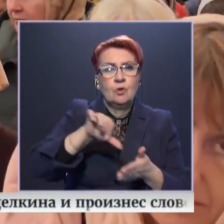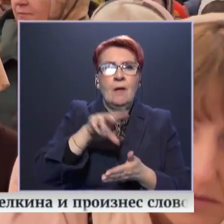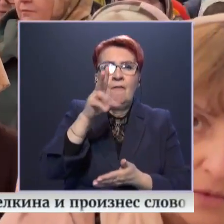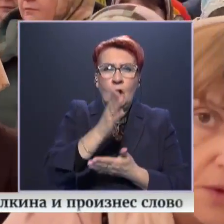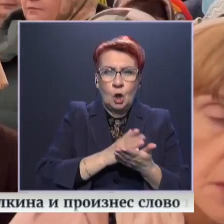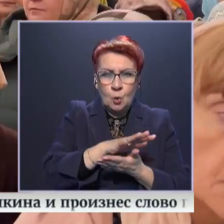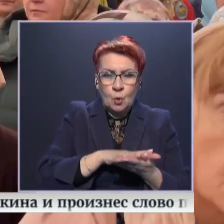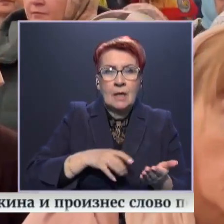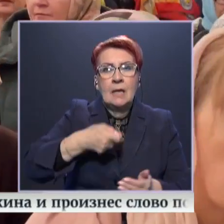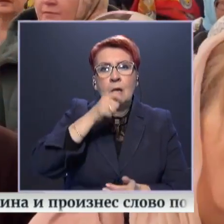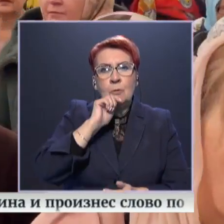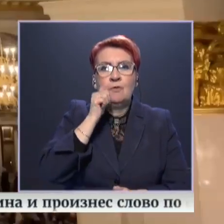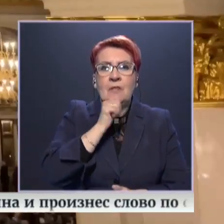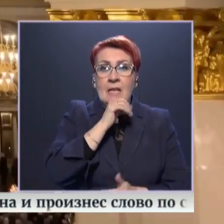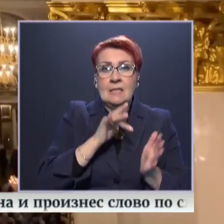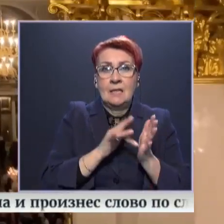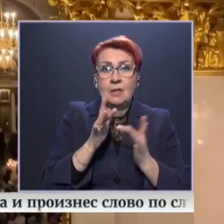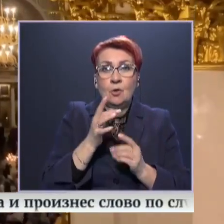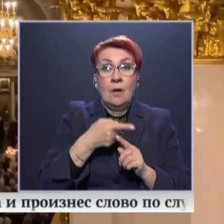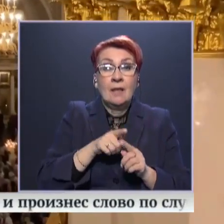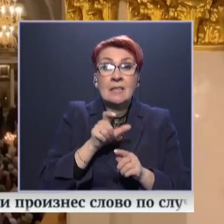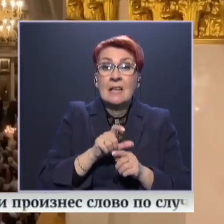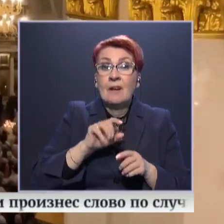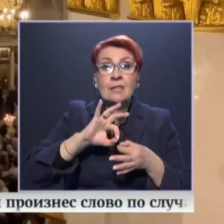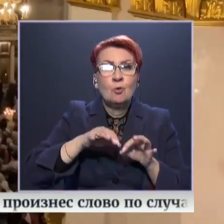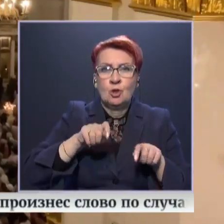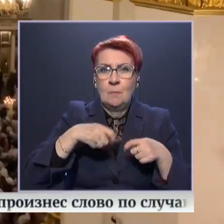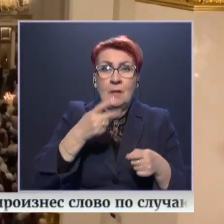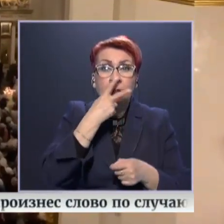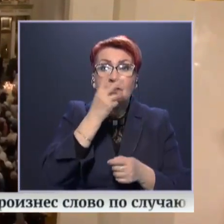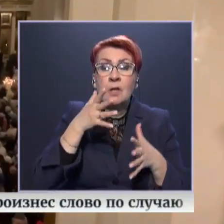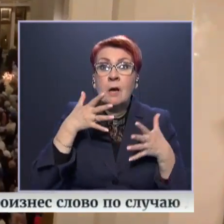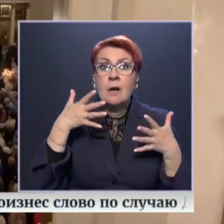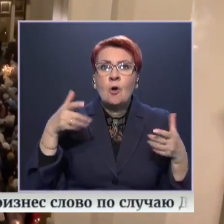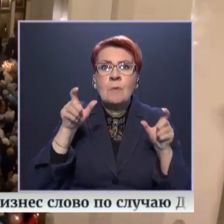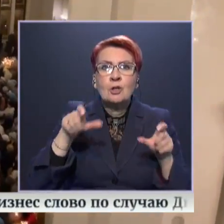и причастились и это на словах сложно передать когда ты видишь огромные число паломников которые